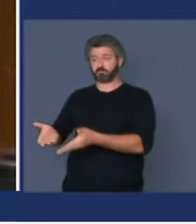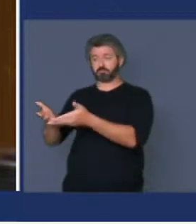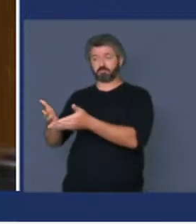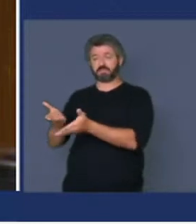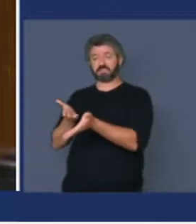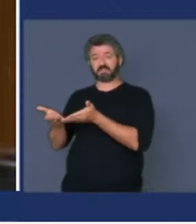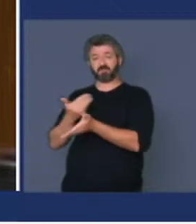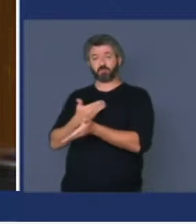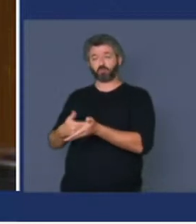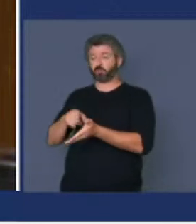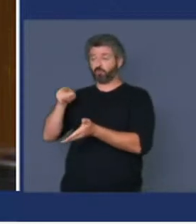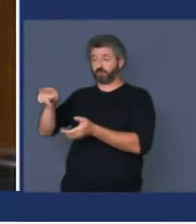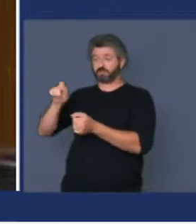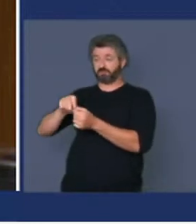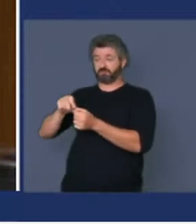POLÍTICA PÚBLICA. É PARA...